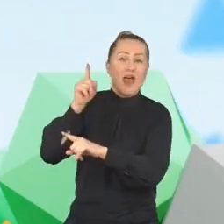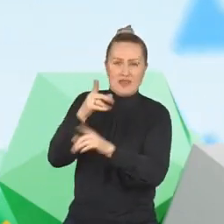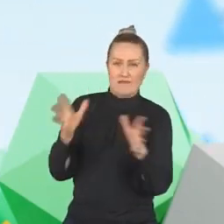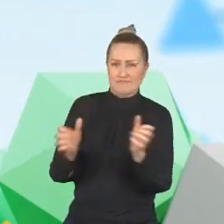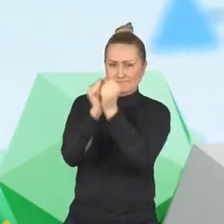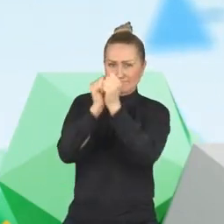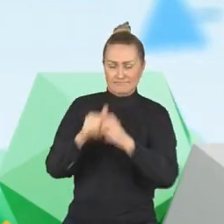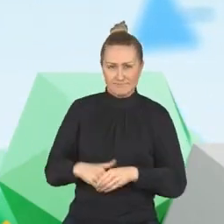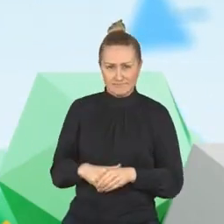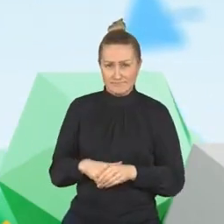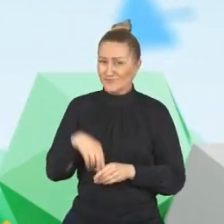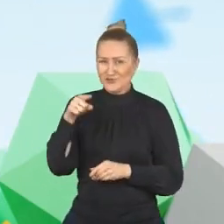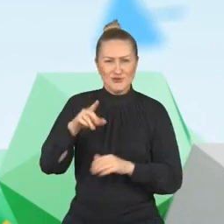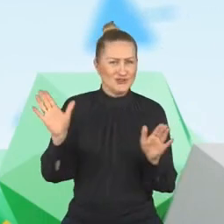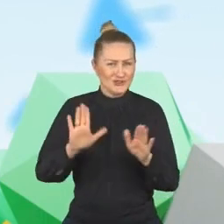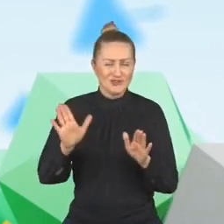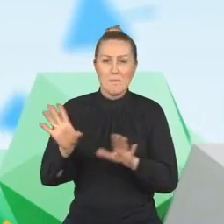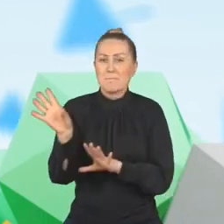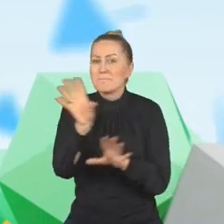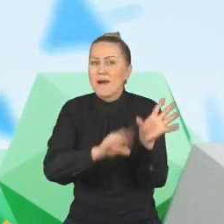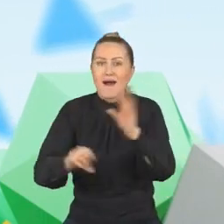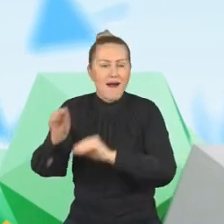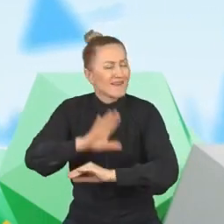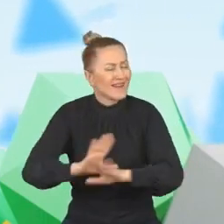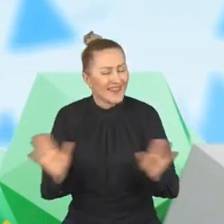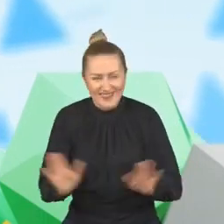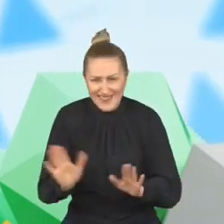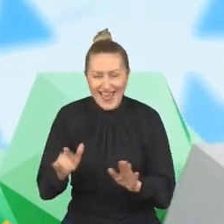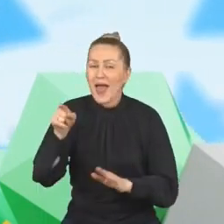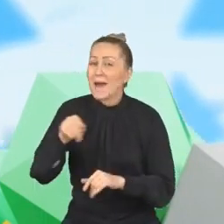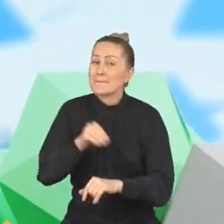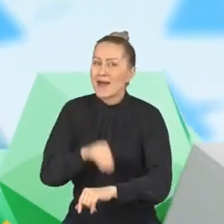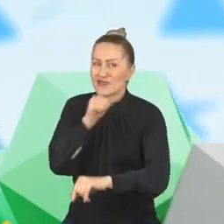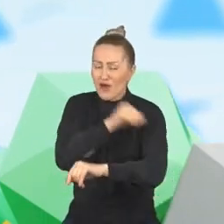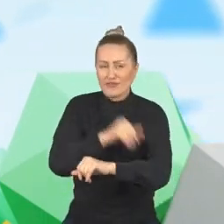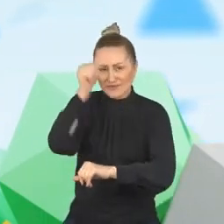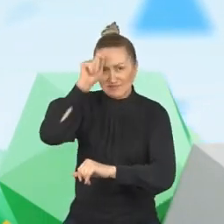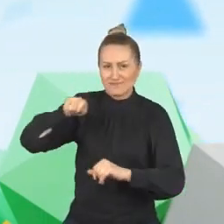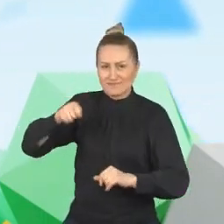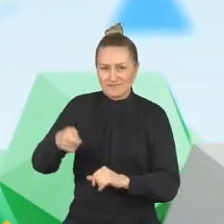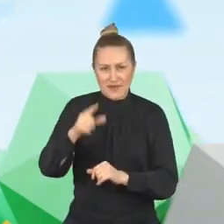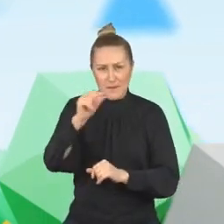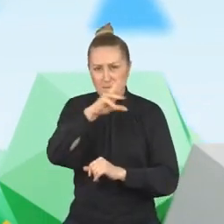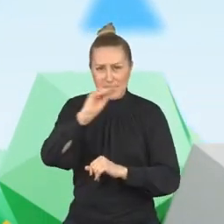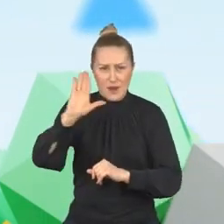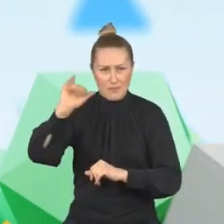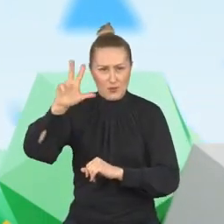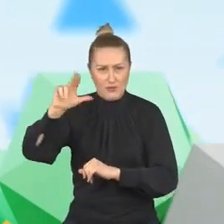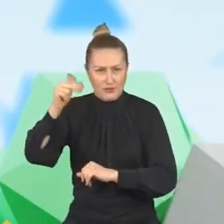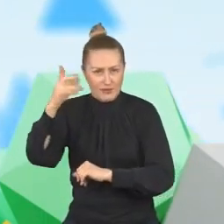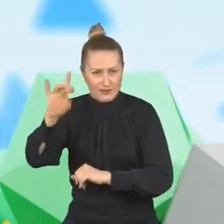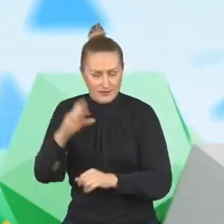Nie jest to żadna magiczna sztuczka. Jest to metoda, którą nazywamy prebunkingiem. I jak zwrócicie uwagę na konstrukcję